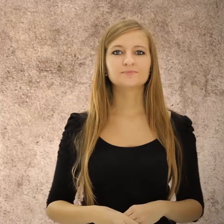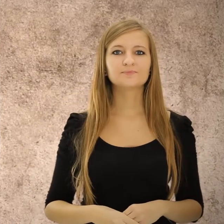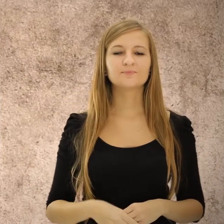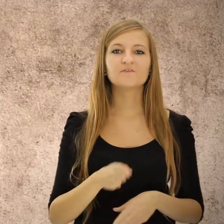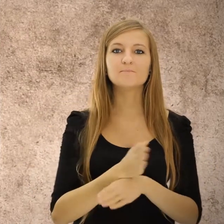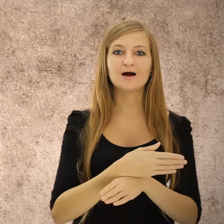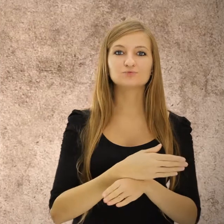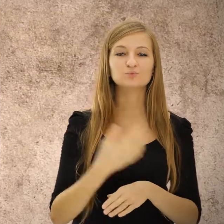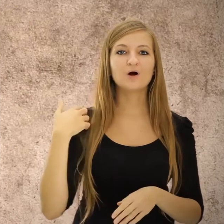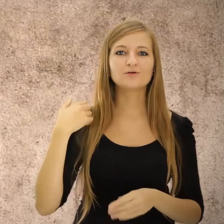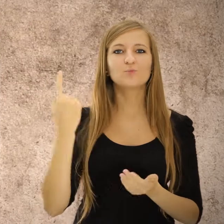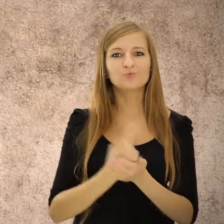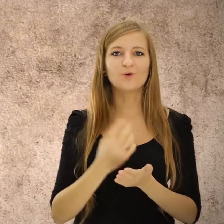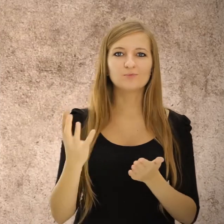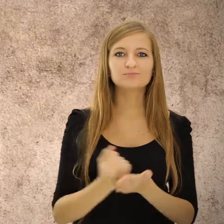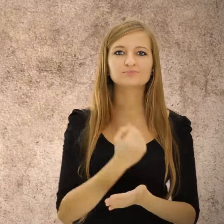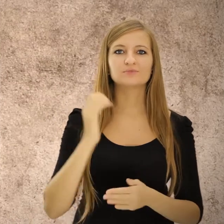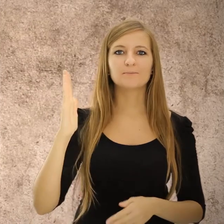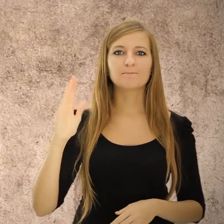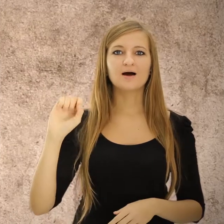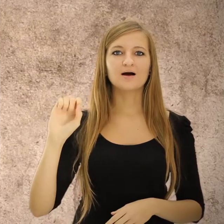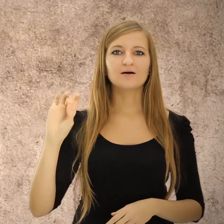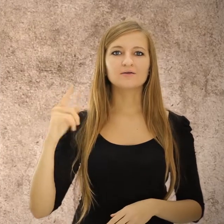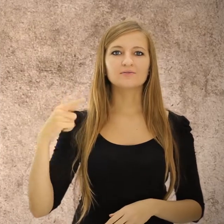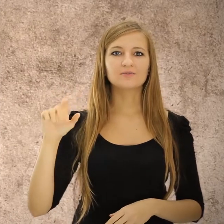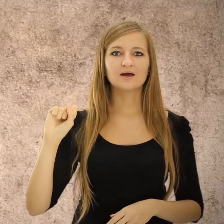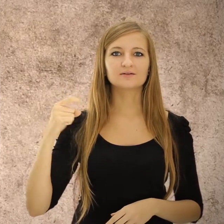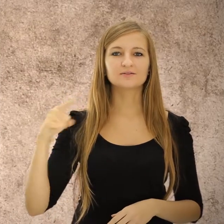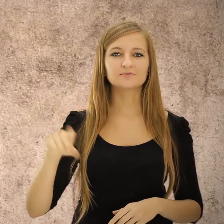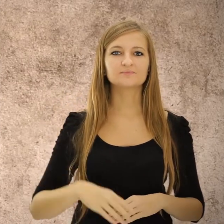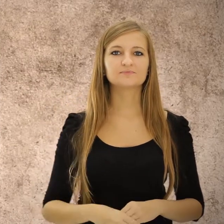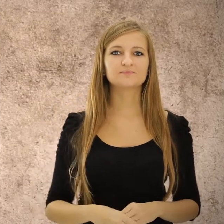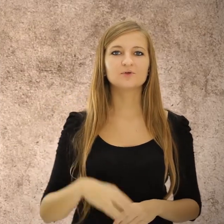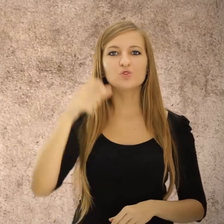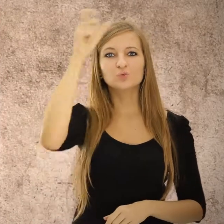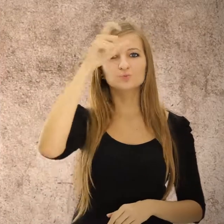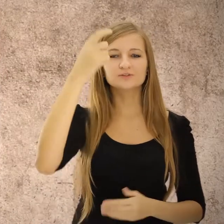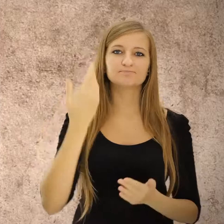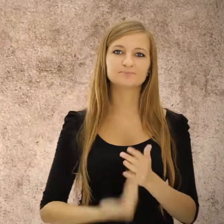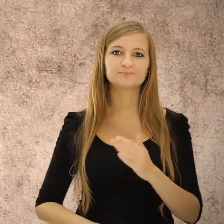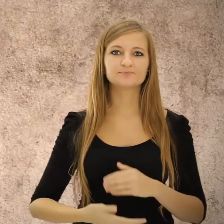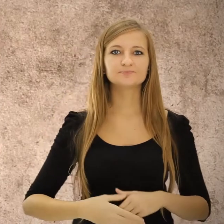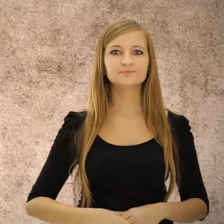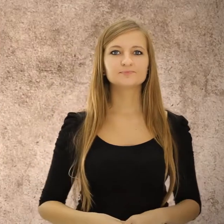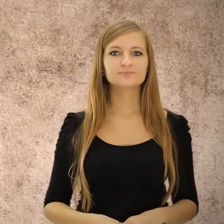W marcu zajęli Bagdad, co było dużą klęską dla Turków.